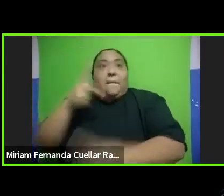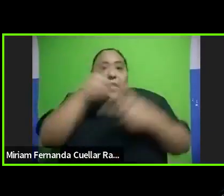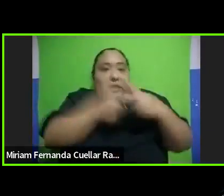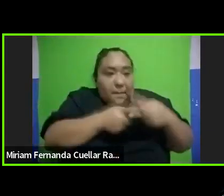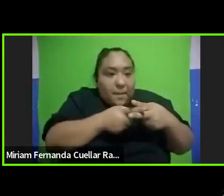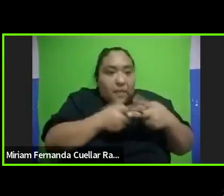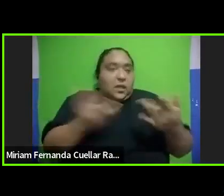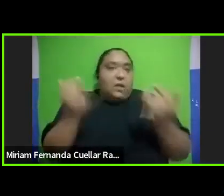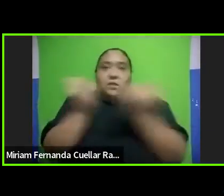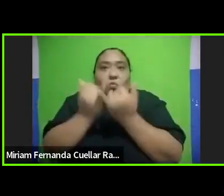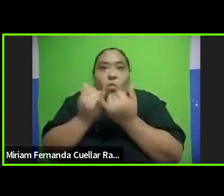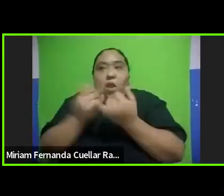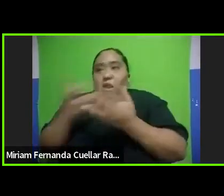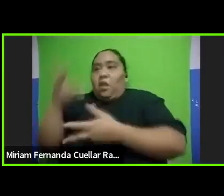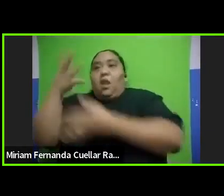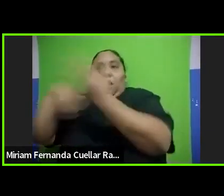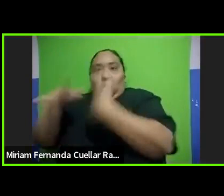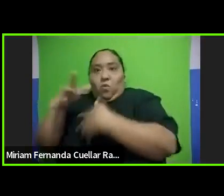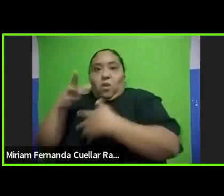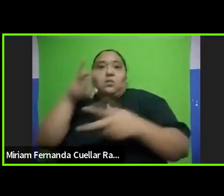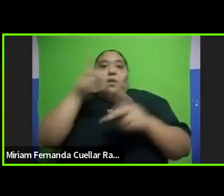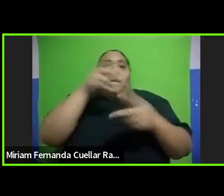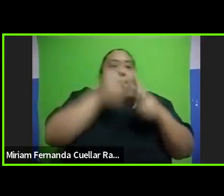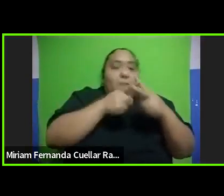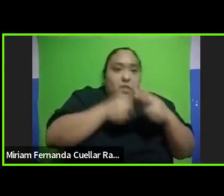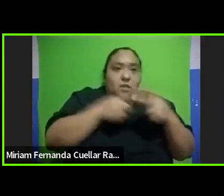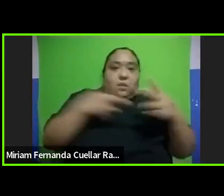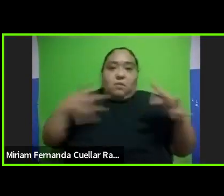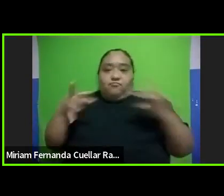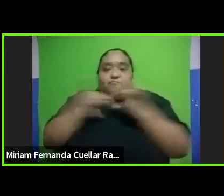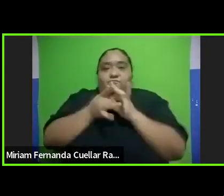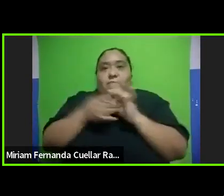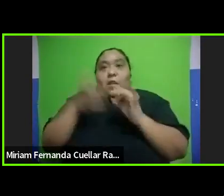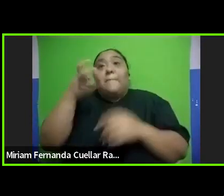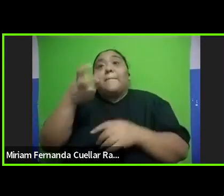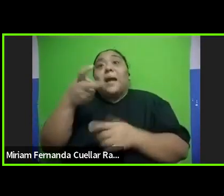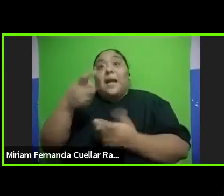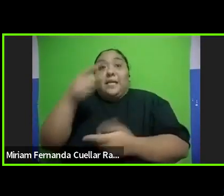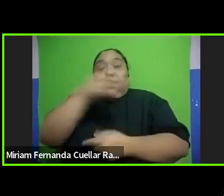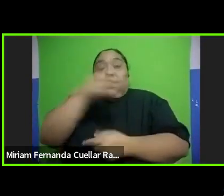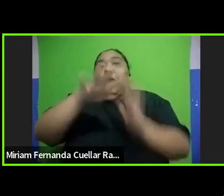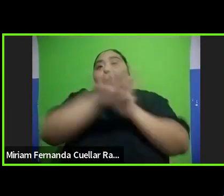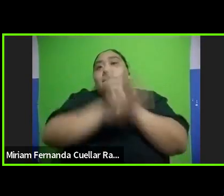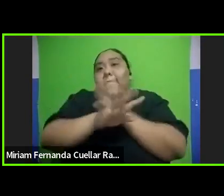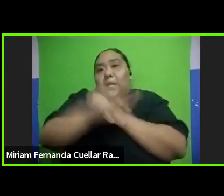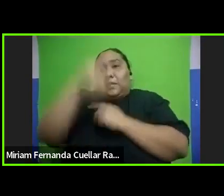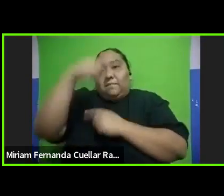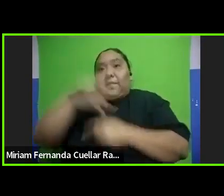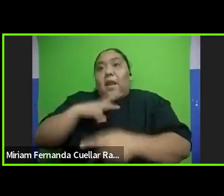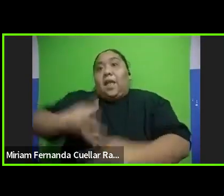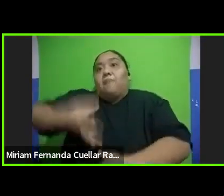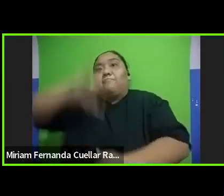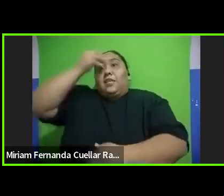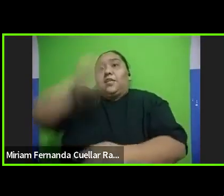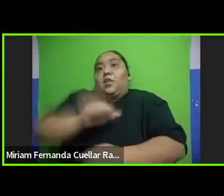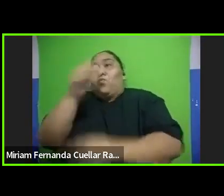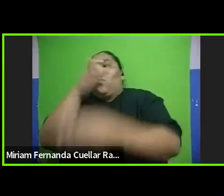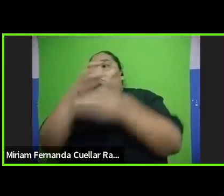lo más pronto posible. osible, porque eso a desarrollar sus redes neuronales que les va a que les va a dar la base para que adquieran adquieran otros conocimientos